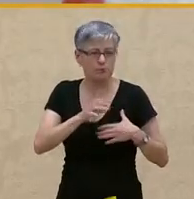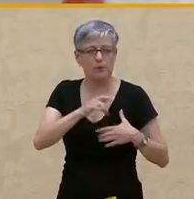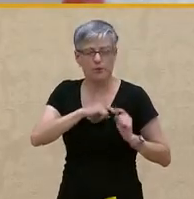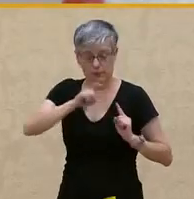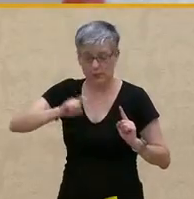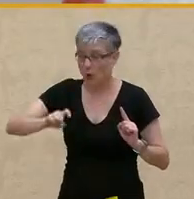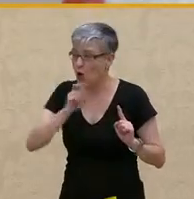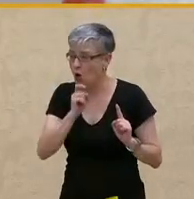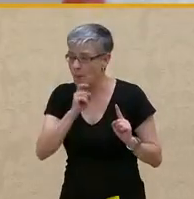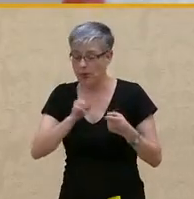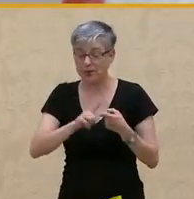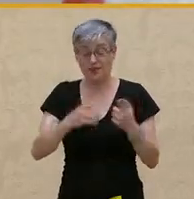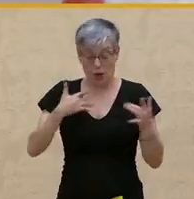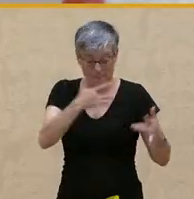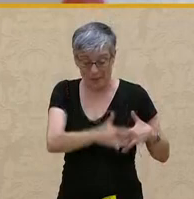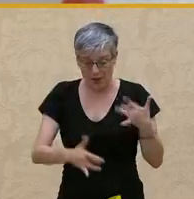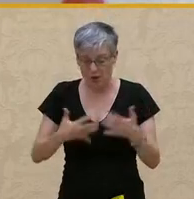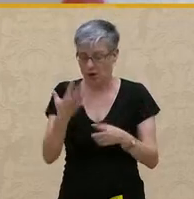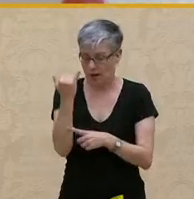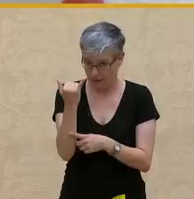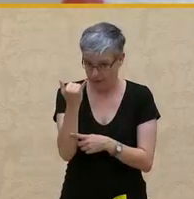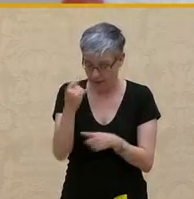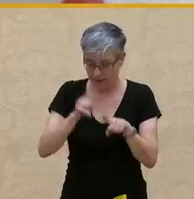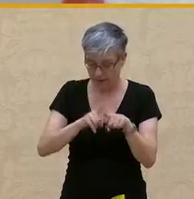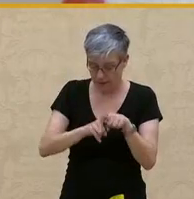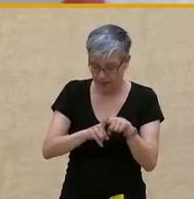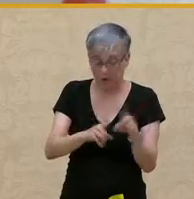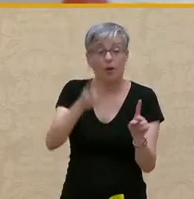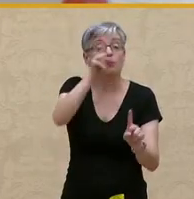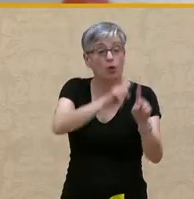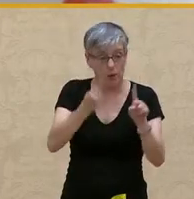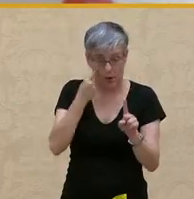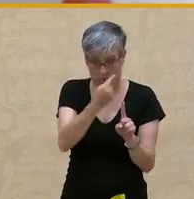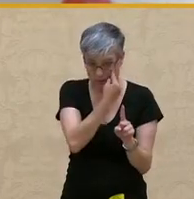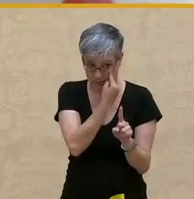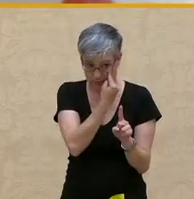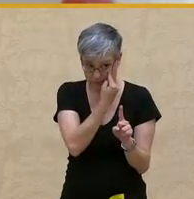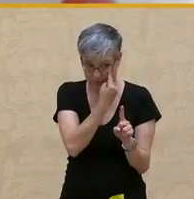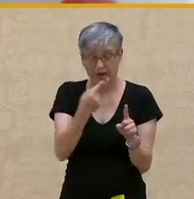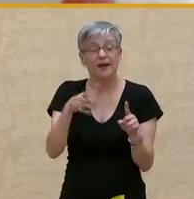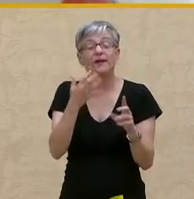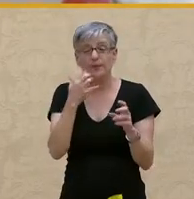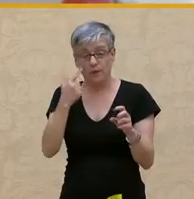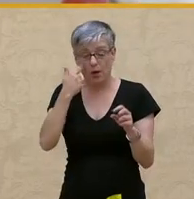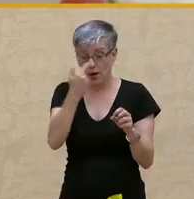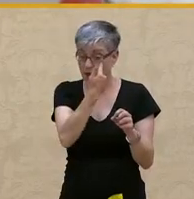sordoceguera nos encontramos el colonoma ocular, que es una patología del iris,